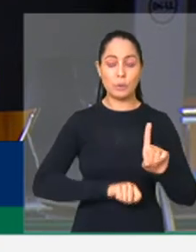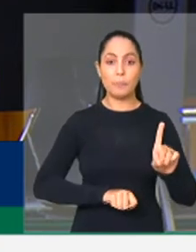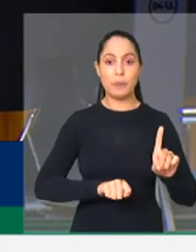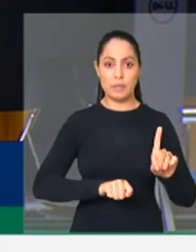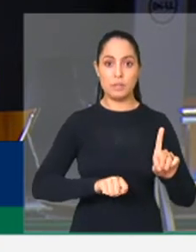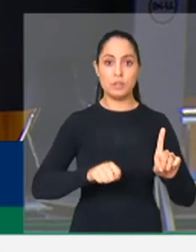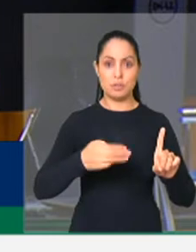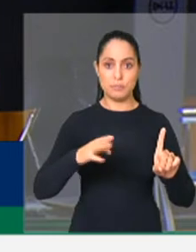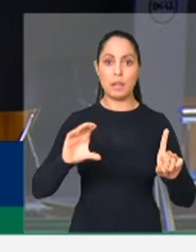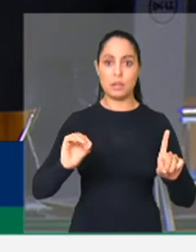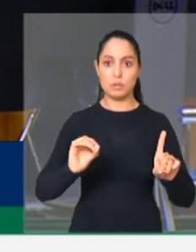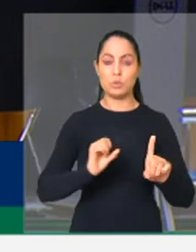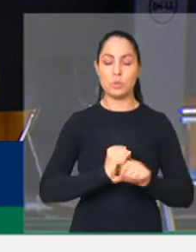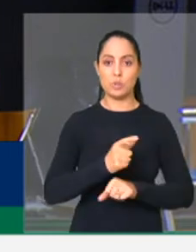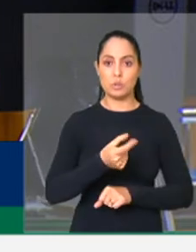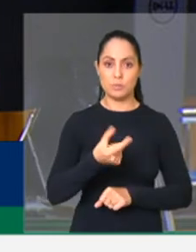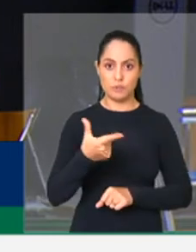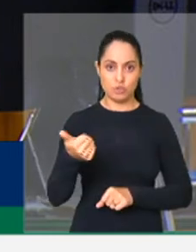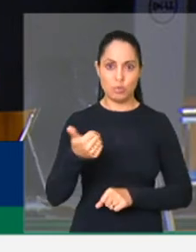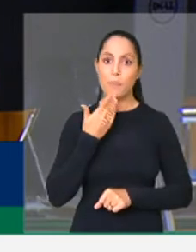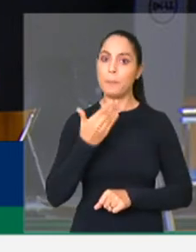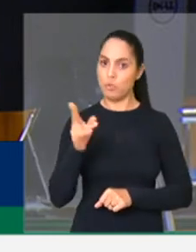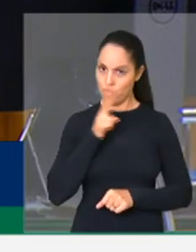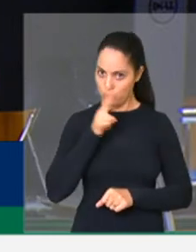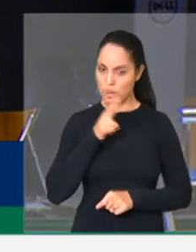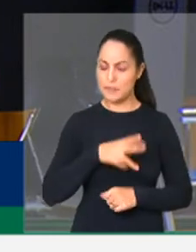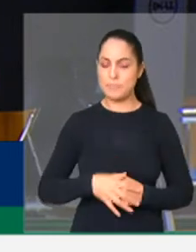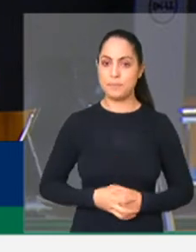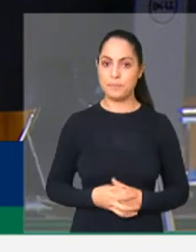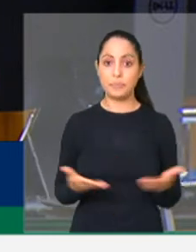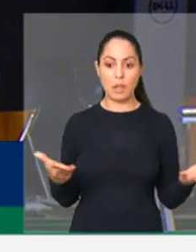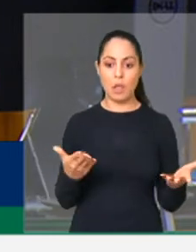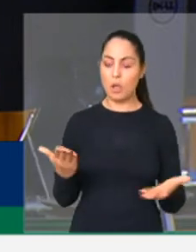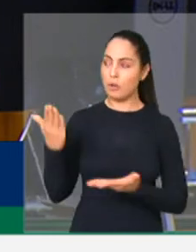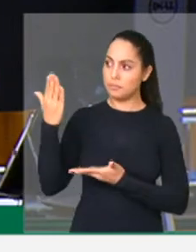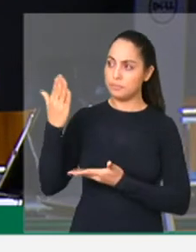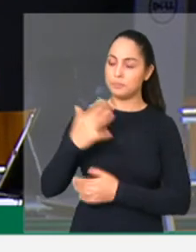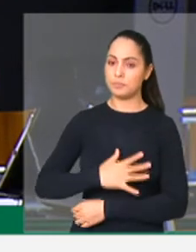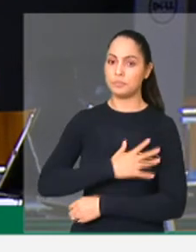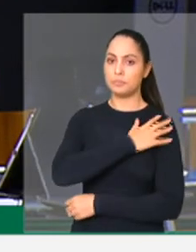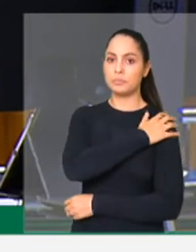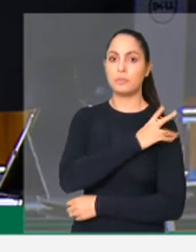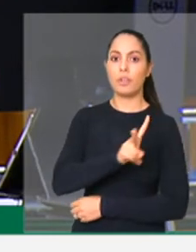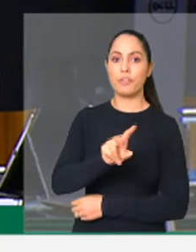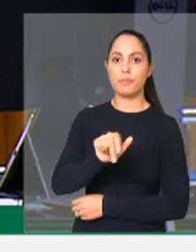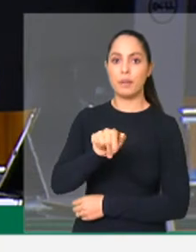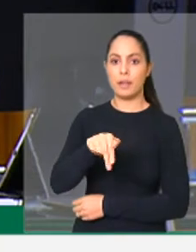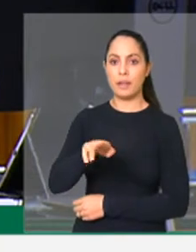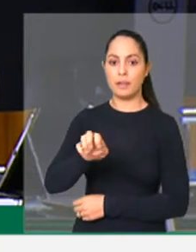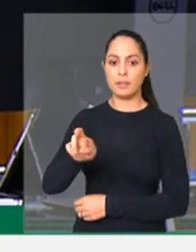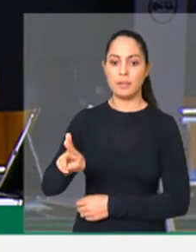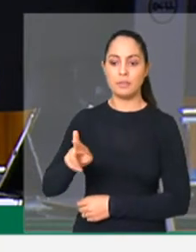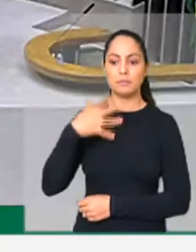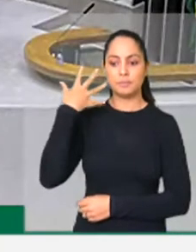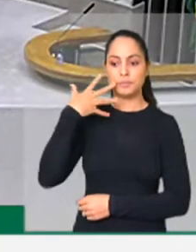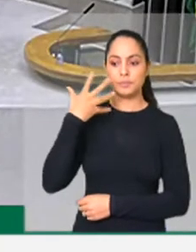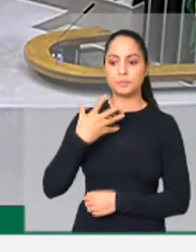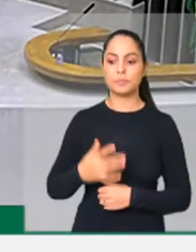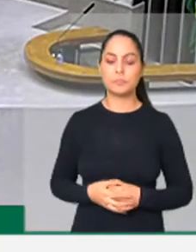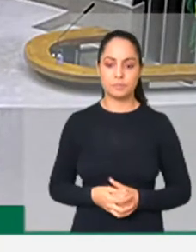PROJETO PORTANTO É O 5114/2019 QUE CRIA O DIA NACIONAL DA CRIANÇA TRAQUEOSTOMIZADA A SER